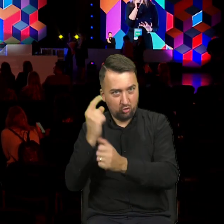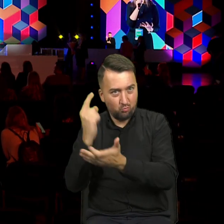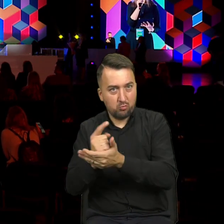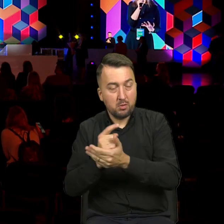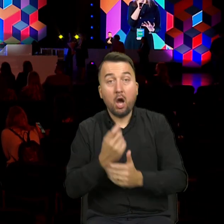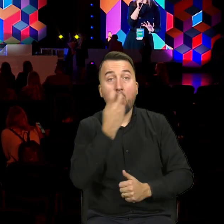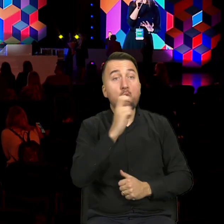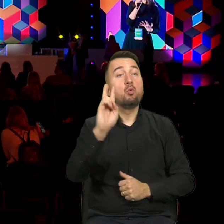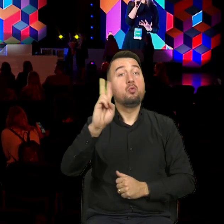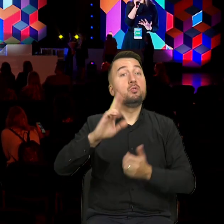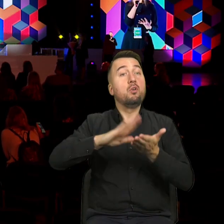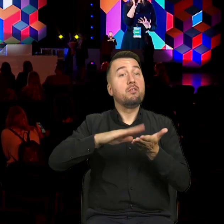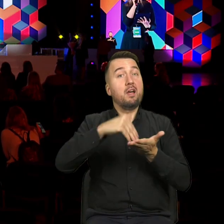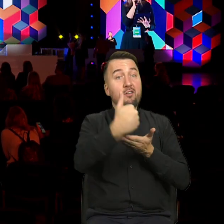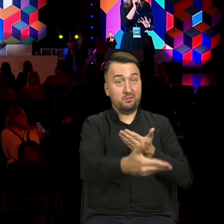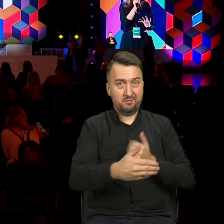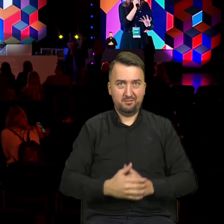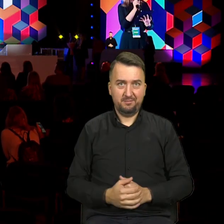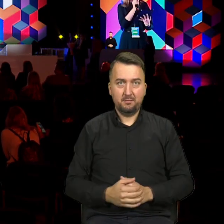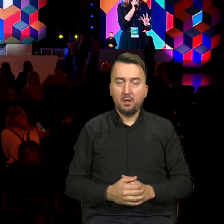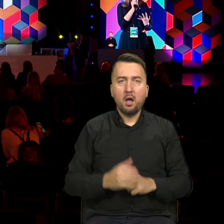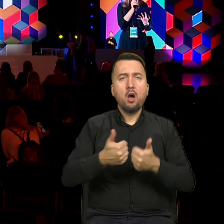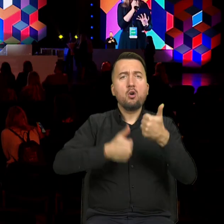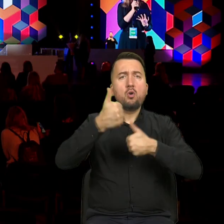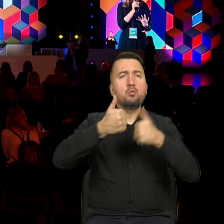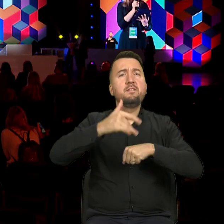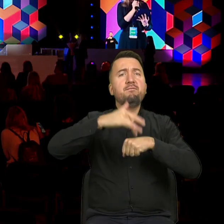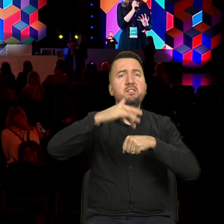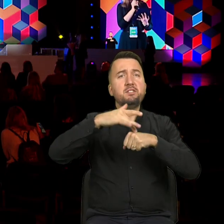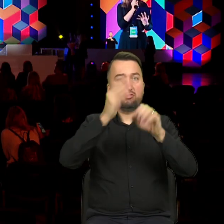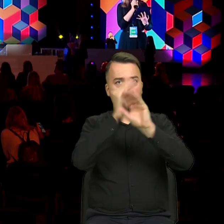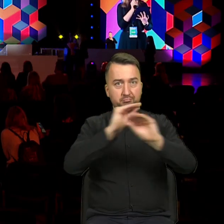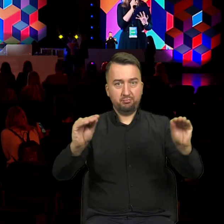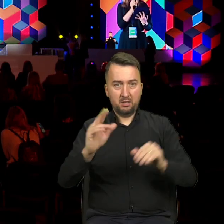z funduszy Erasmusa, żeby budować doświadczenie zawodowe